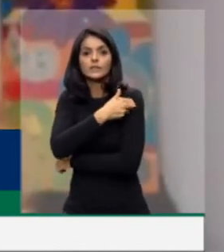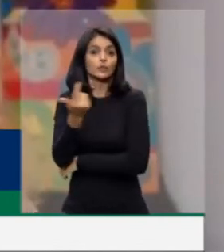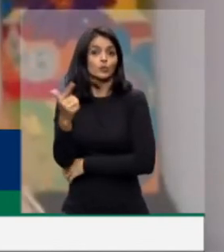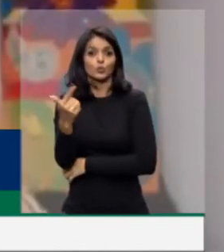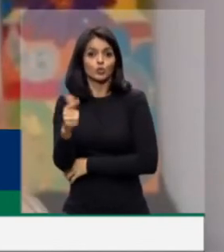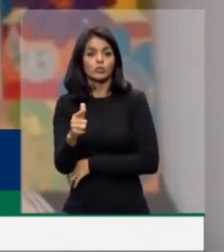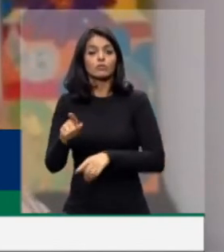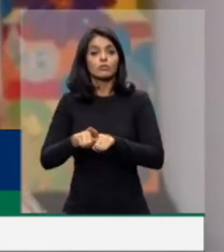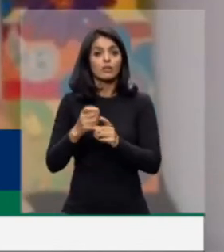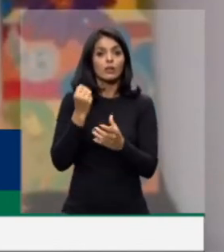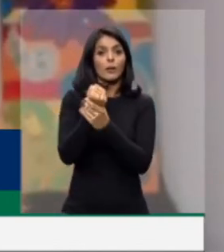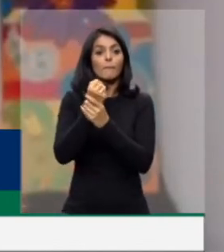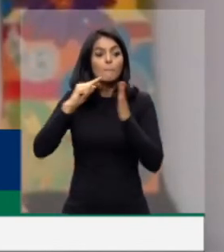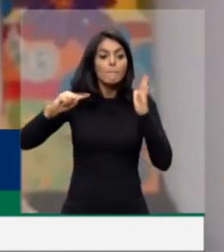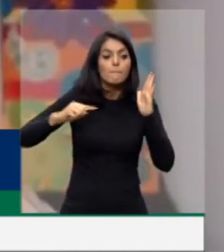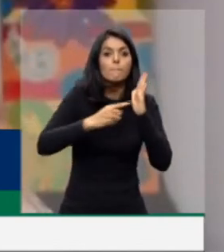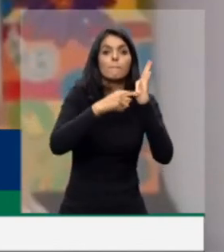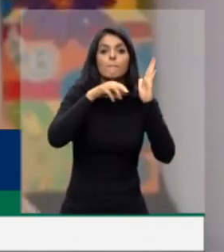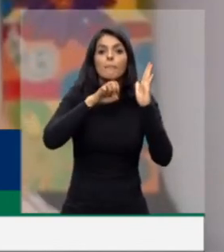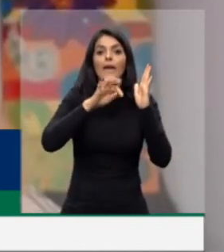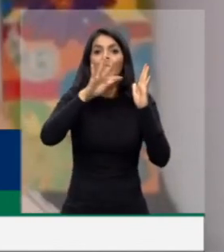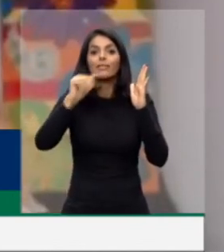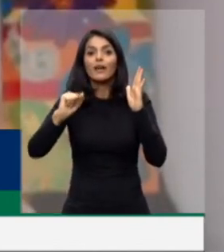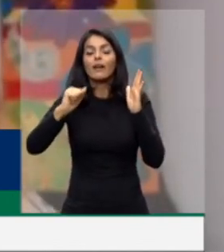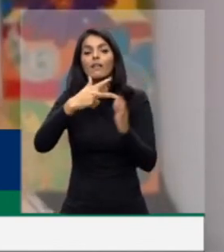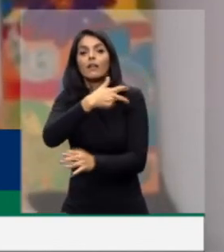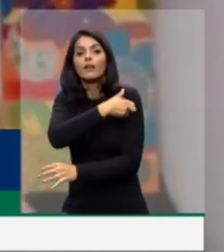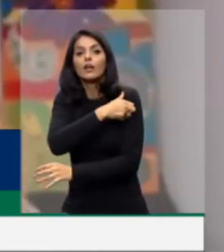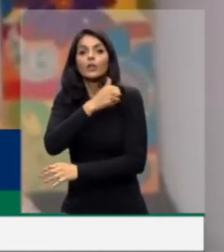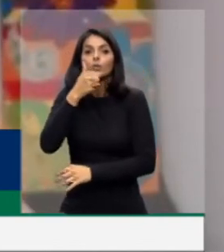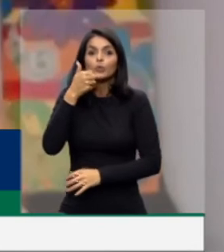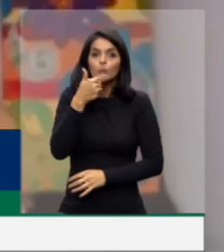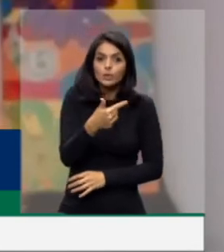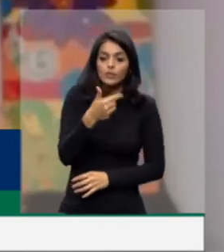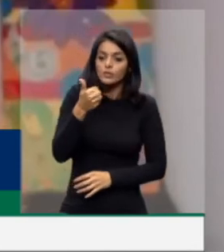DO B E PT, FIZEMOS A LEI DE DIRETRIZES ORÇAMENTÁRIAS, GARANTIMOS UMA AÇÃO NOVA QUE NÃO EXISTIA PARA VACINA E